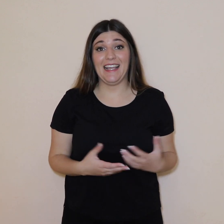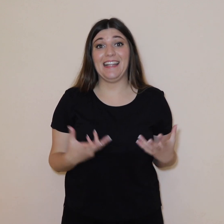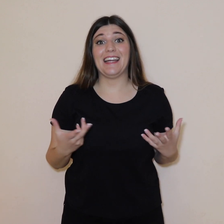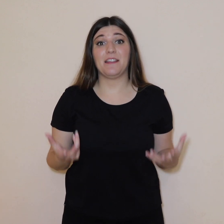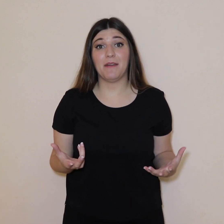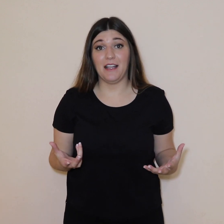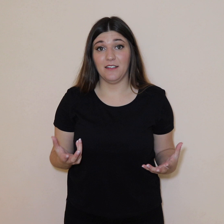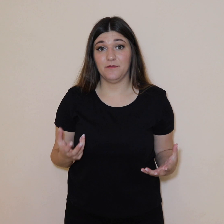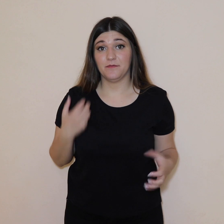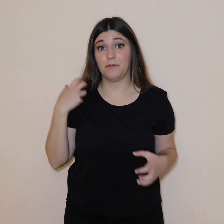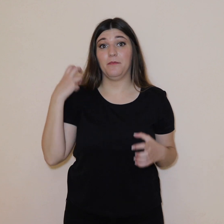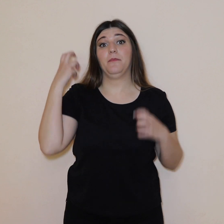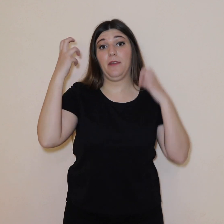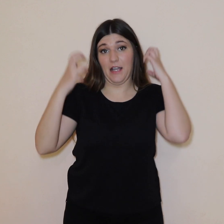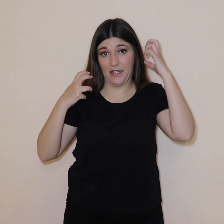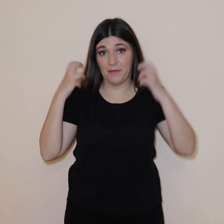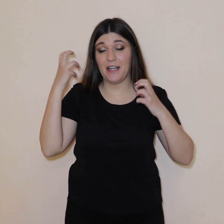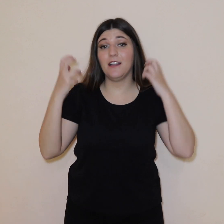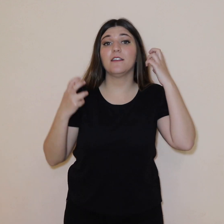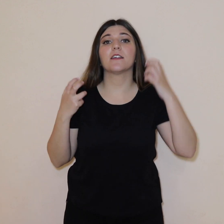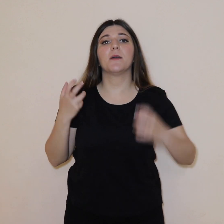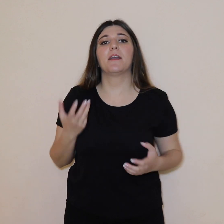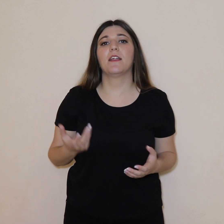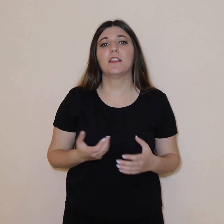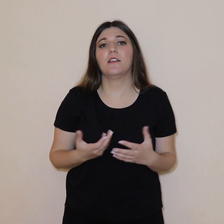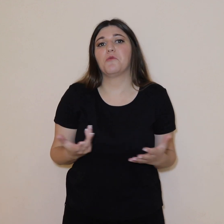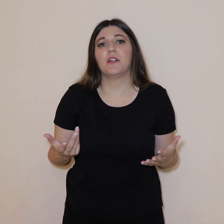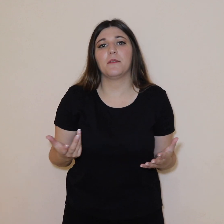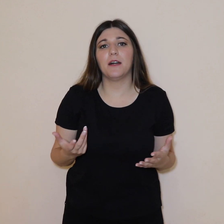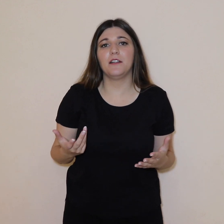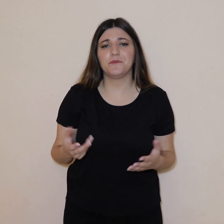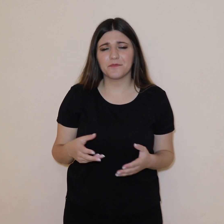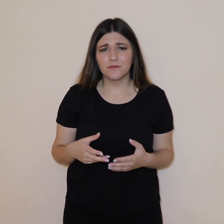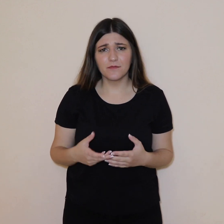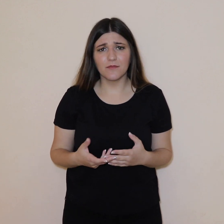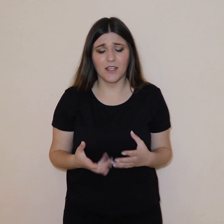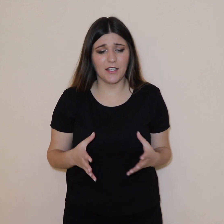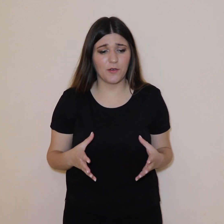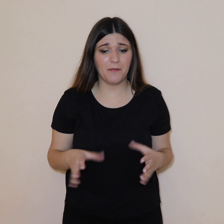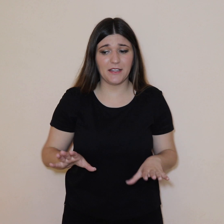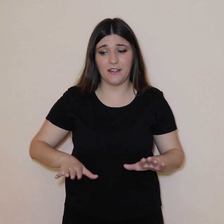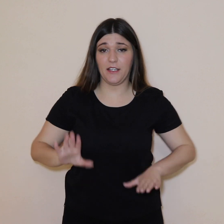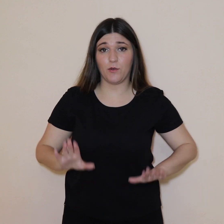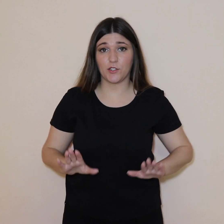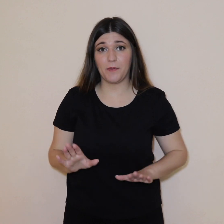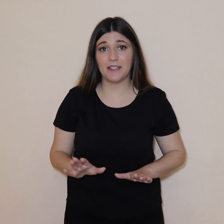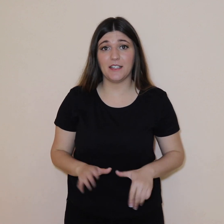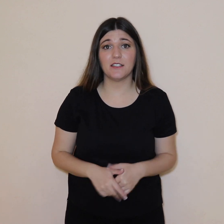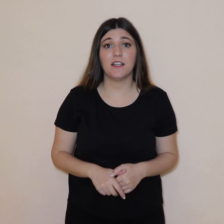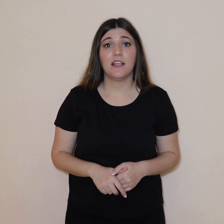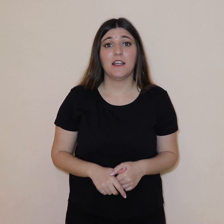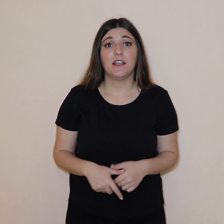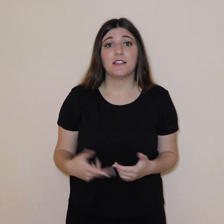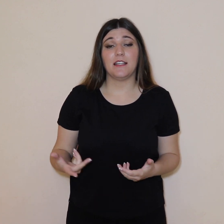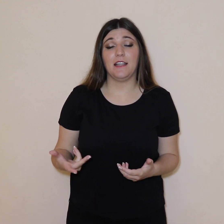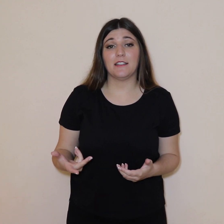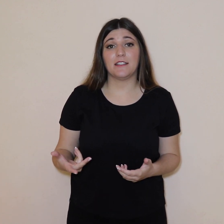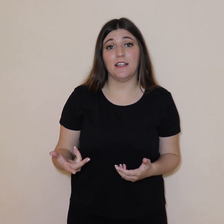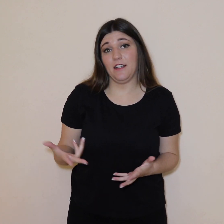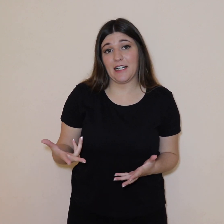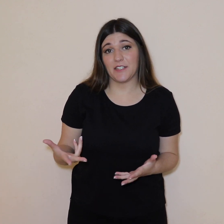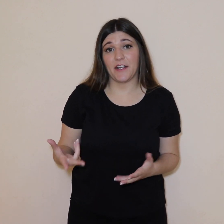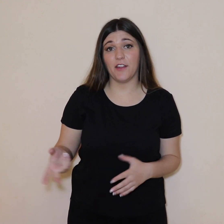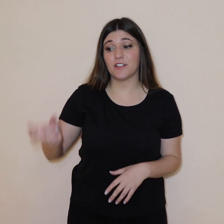el de animal "animal" que para decir un animal en normalmente de cuatro patas el clasificador